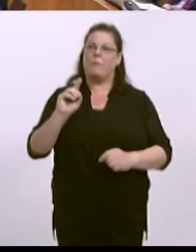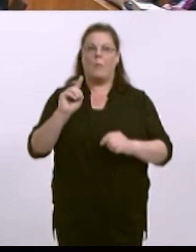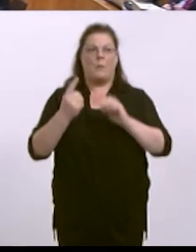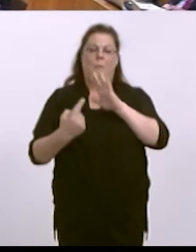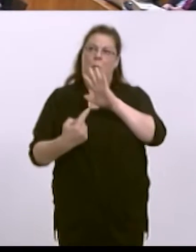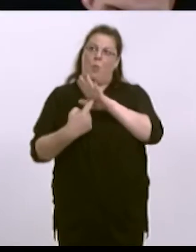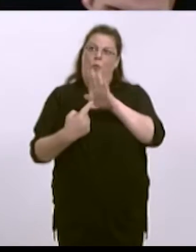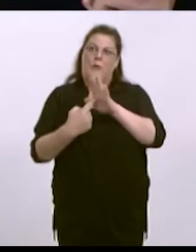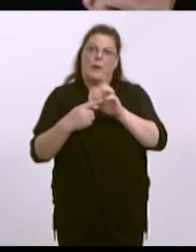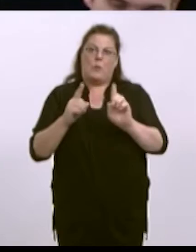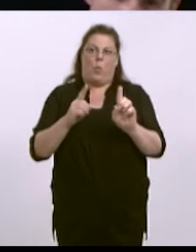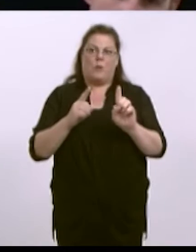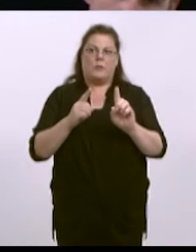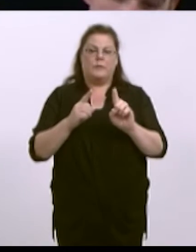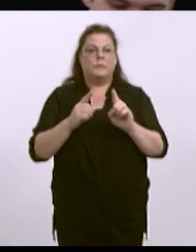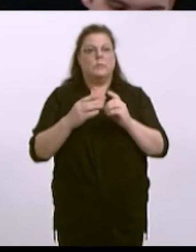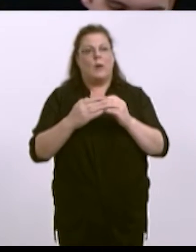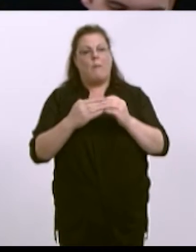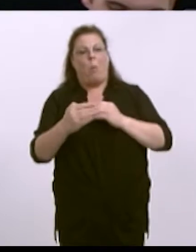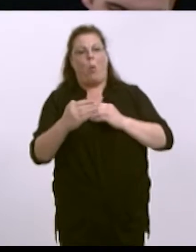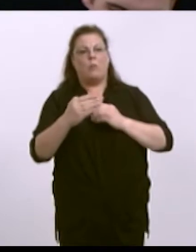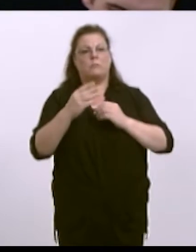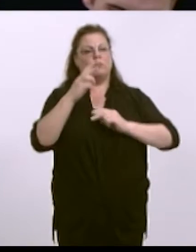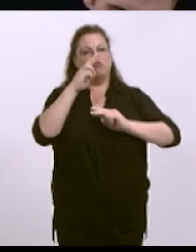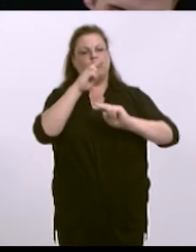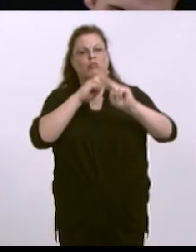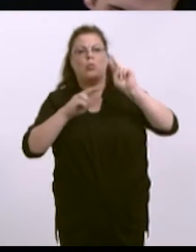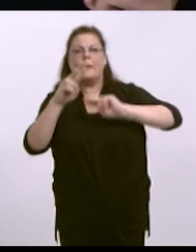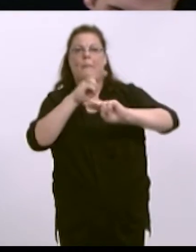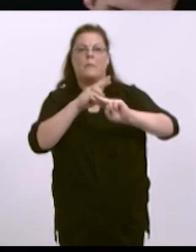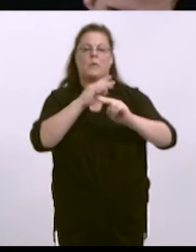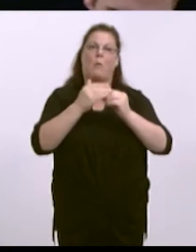modd cynnig swyddi i bobl gogledd Cymru drwy gydol y flwyddyn. A allwch chi ddweud wrthym